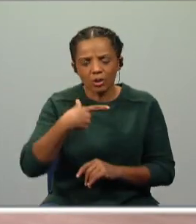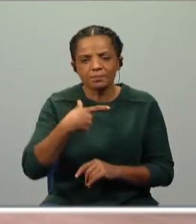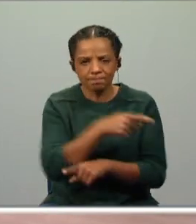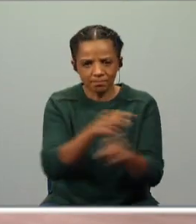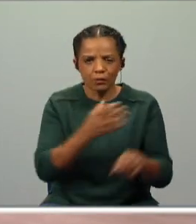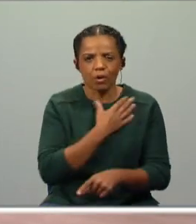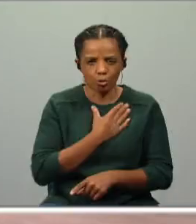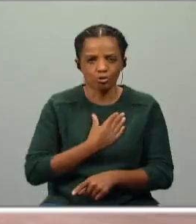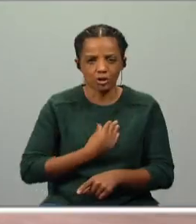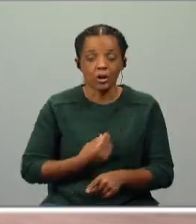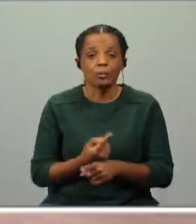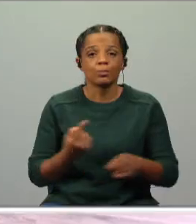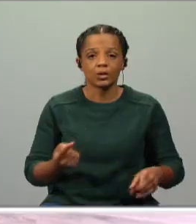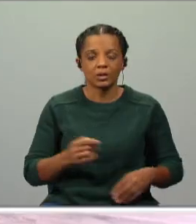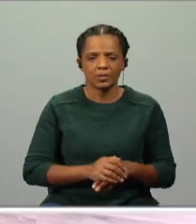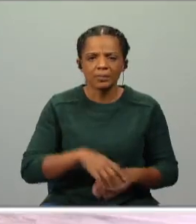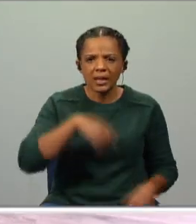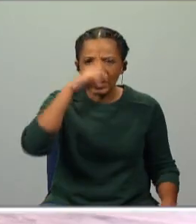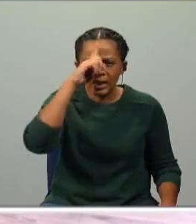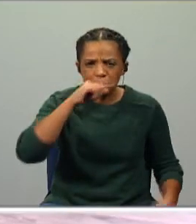muito porque vocês lembram-se do lobo mau não é.